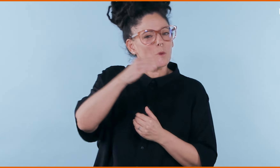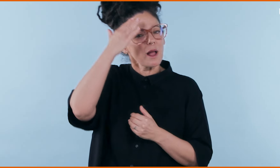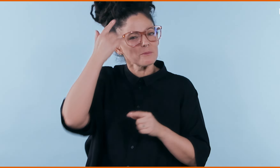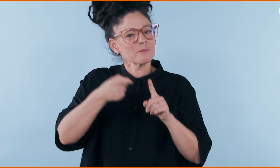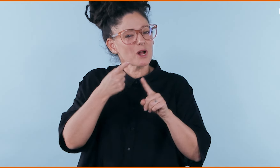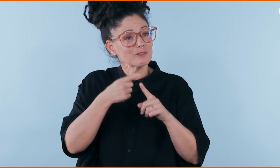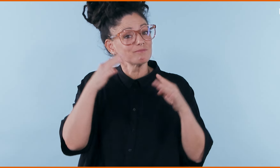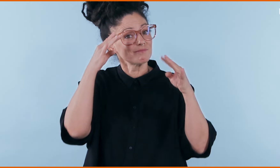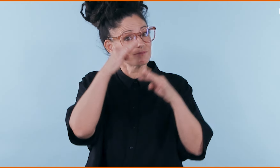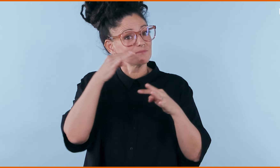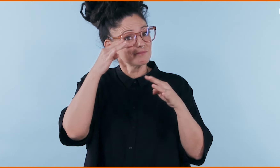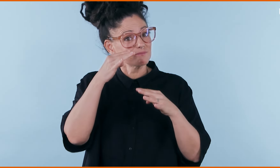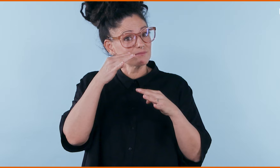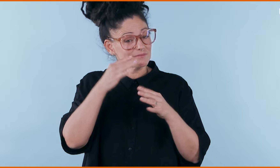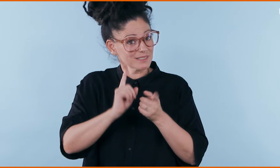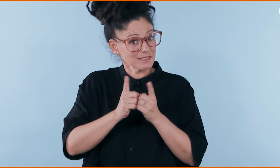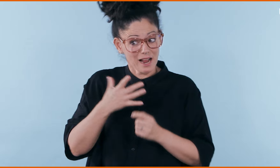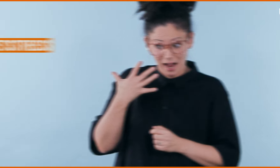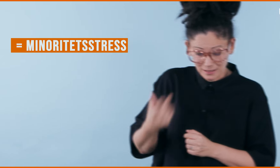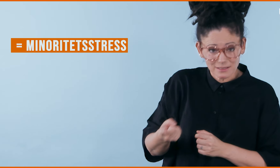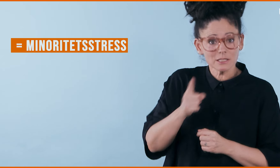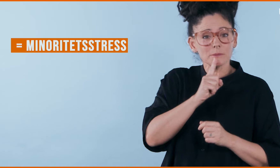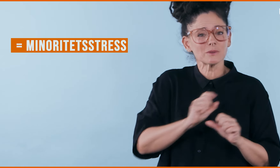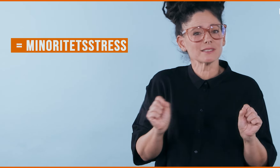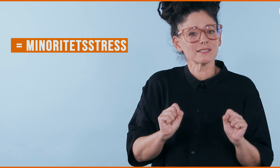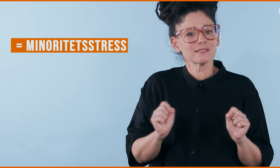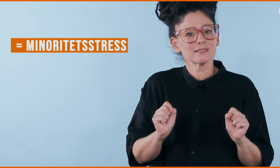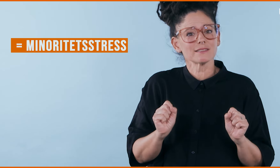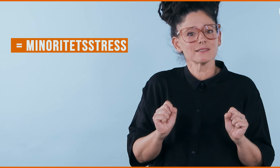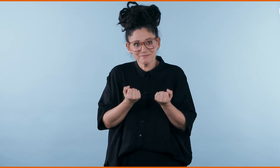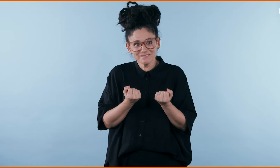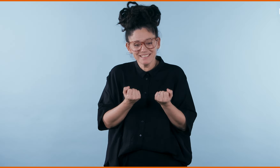Då kan man börja fundera på om det är minoritetsstress.